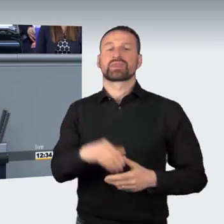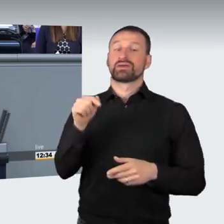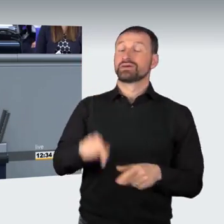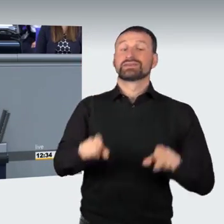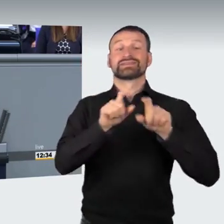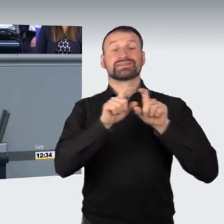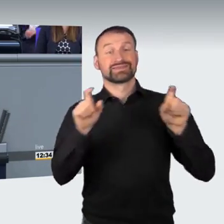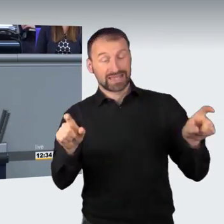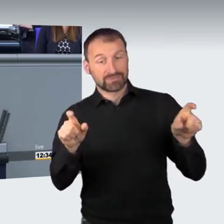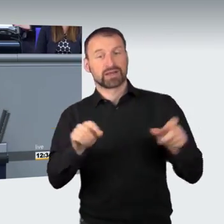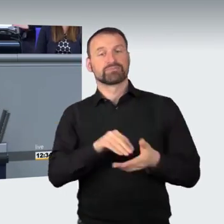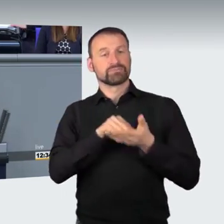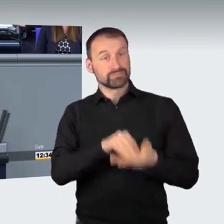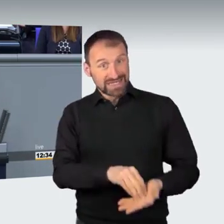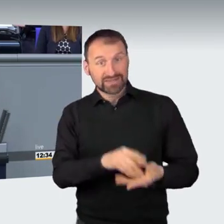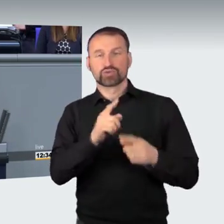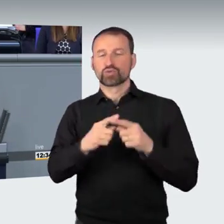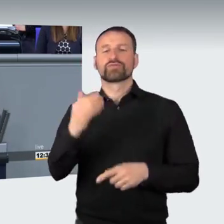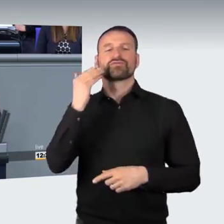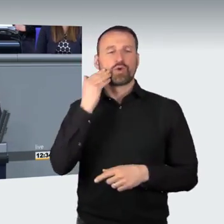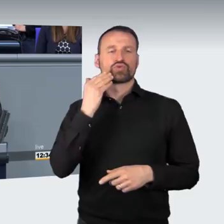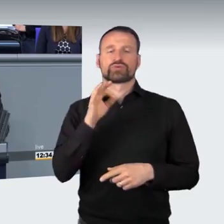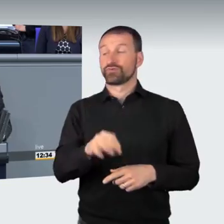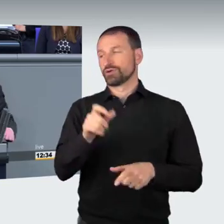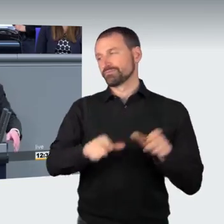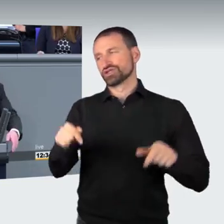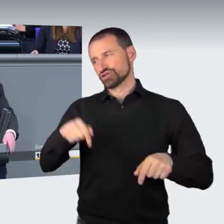in dieser Legislaturperiode eine Debatte hierzu führen.